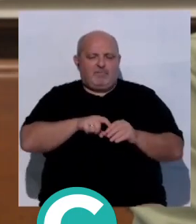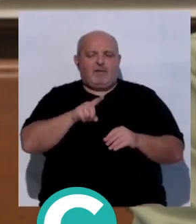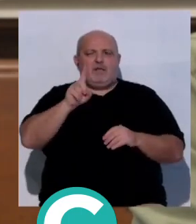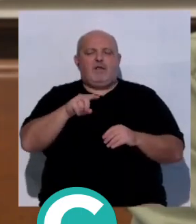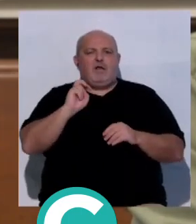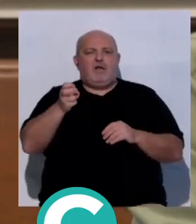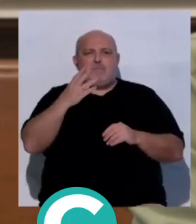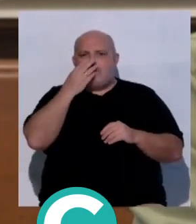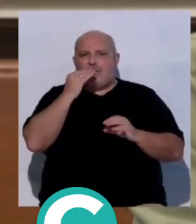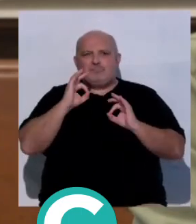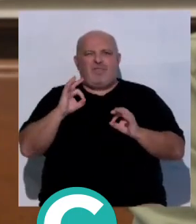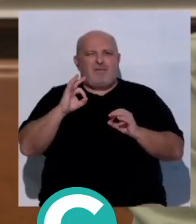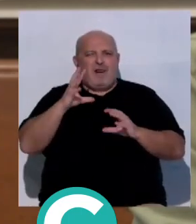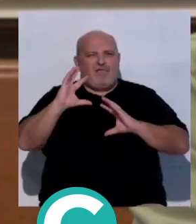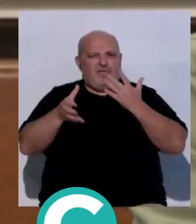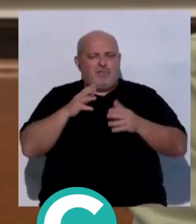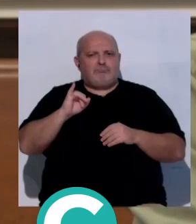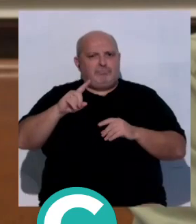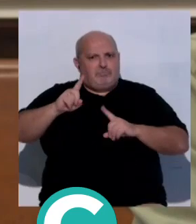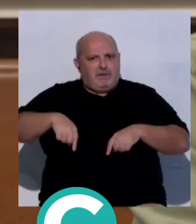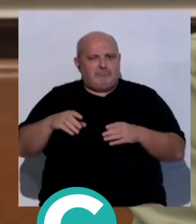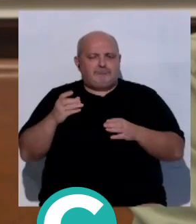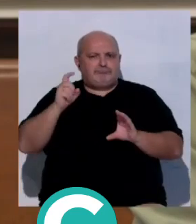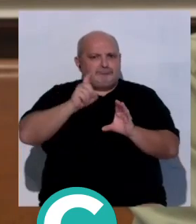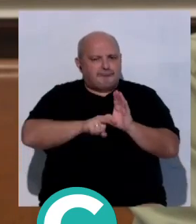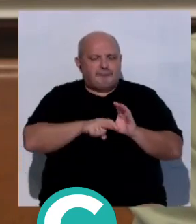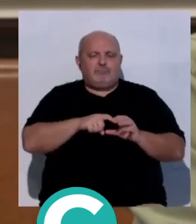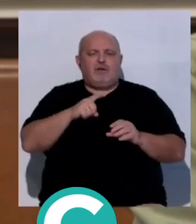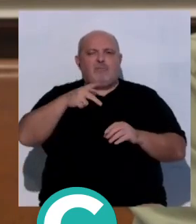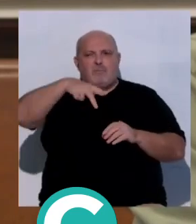unidad canina y va a participar y esto es lo más importante los distintos bomberos del parque de